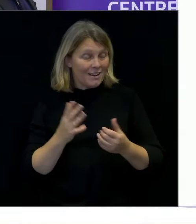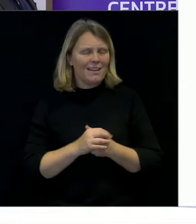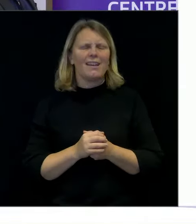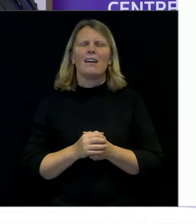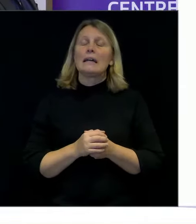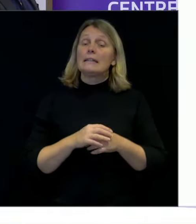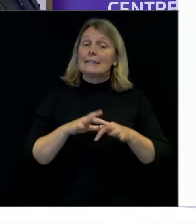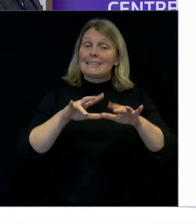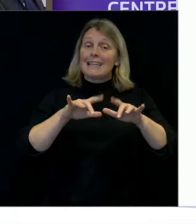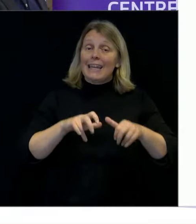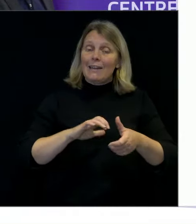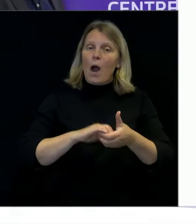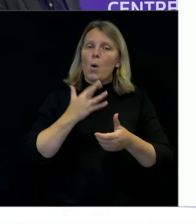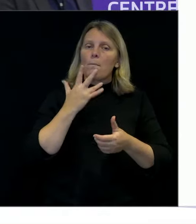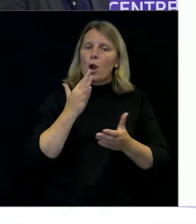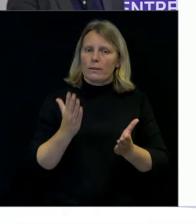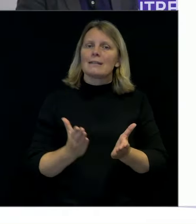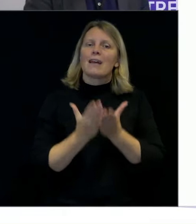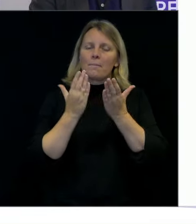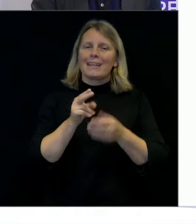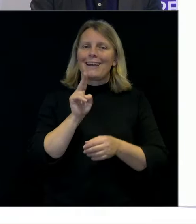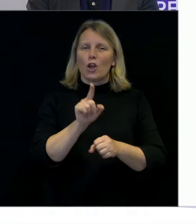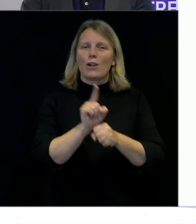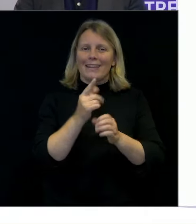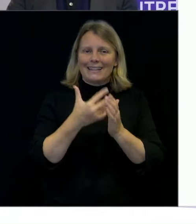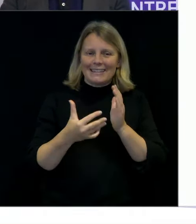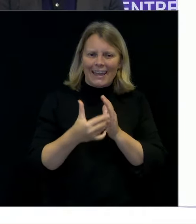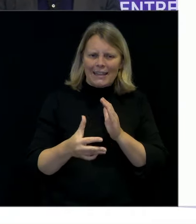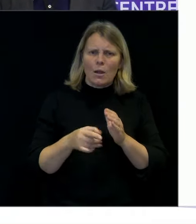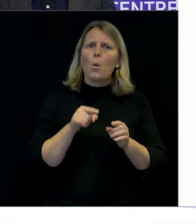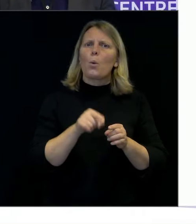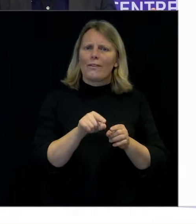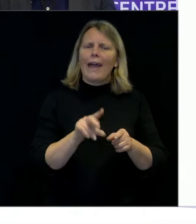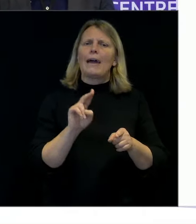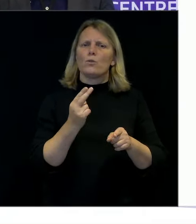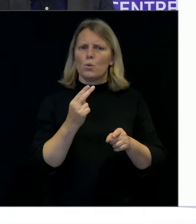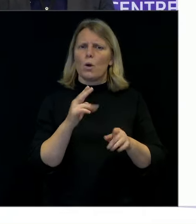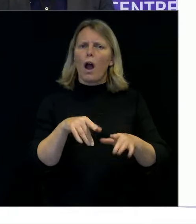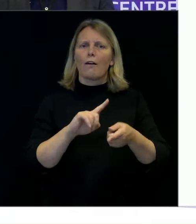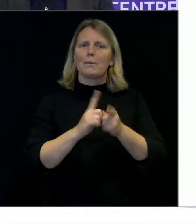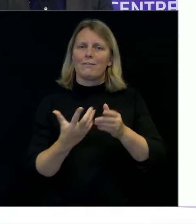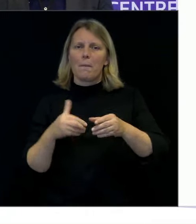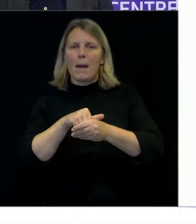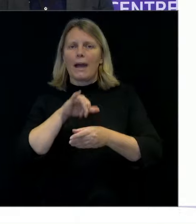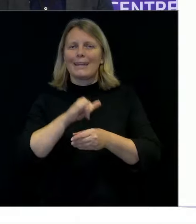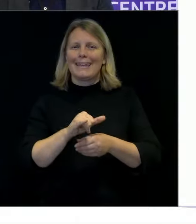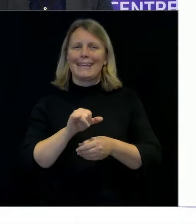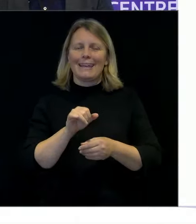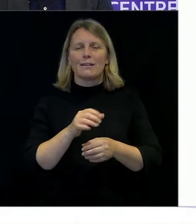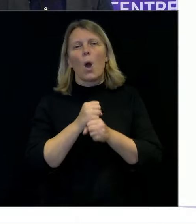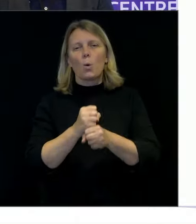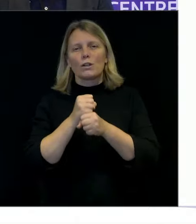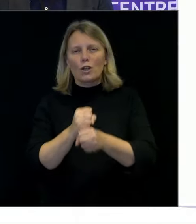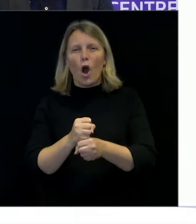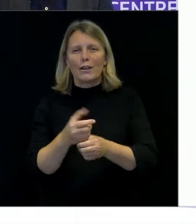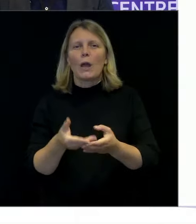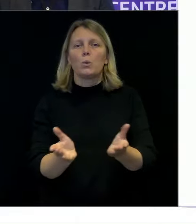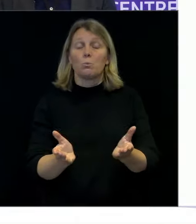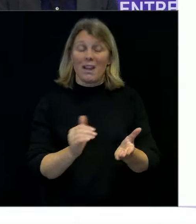att skriva och prata samtidigt är realtidsrtext.